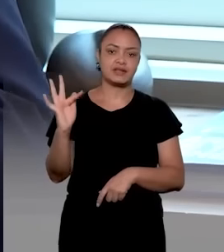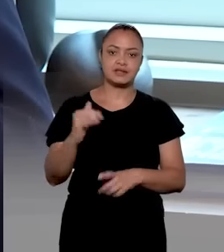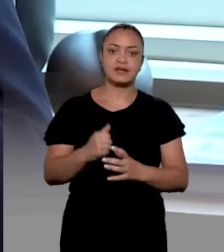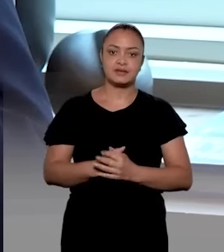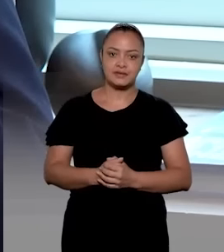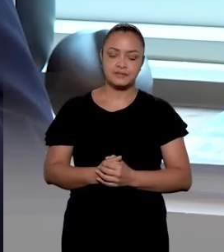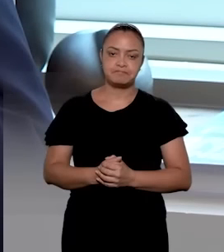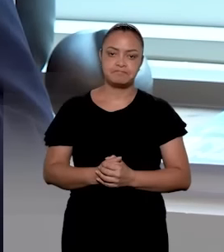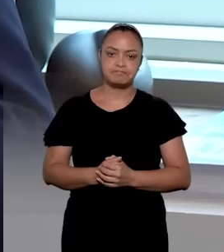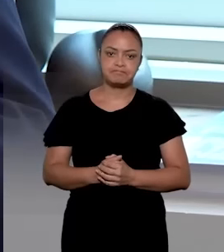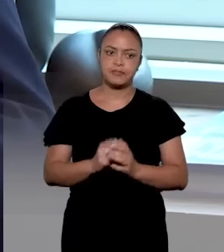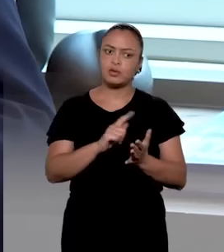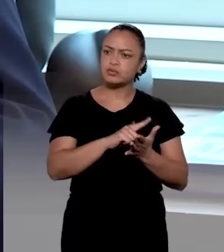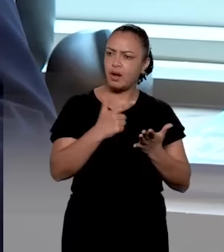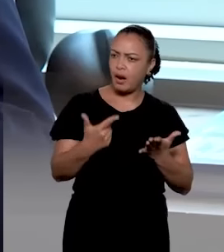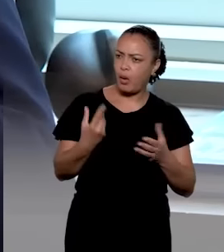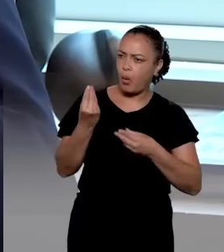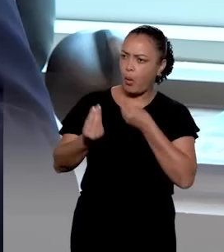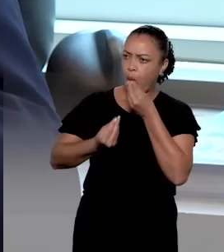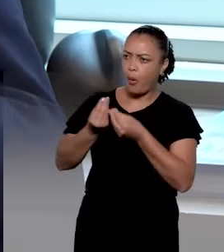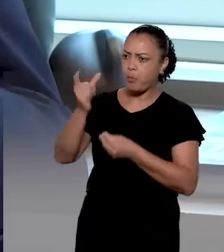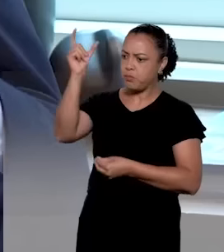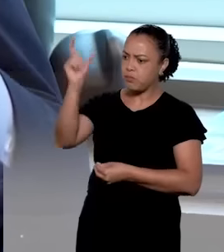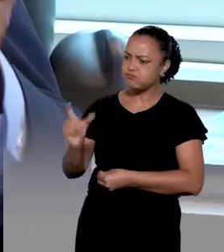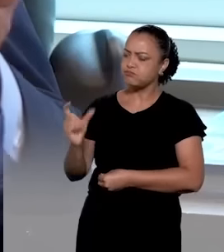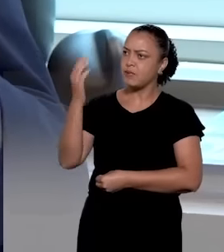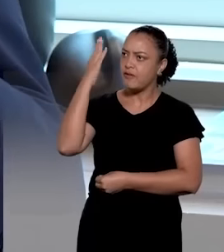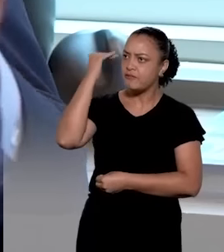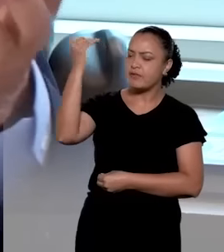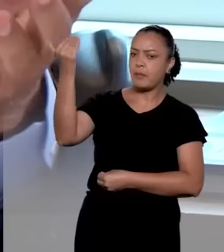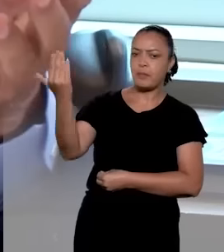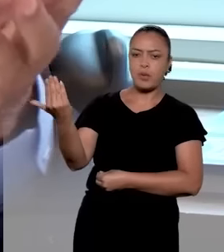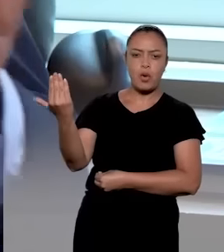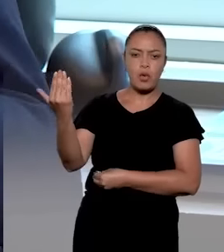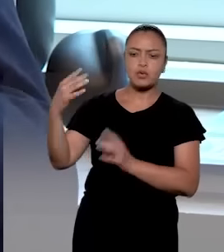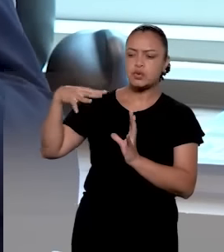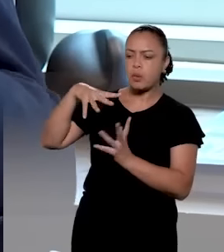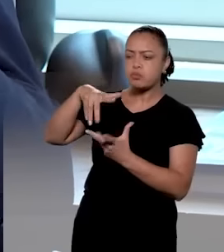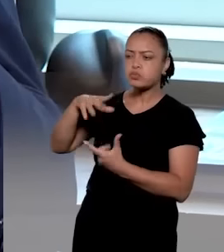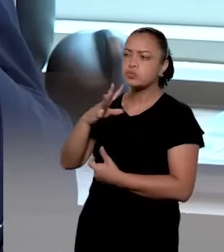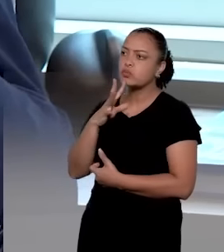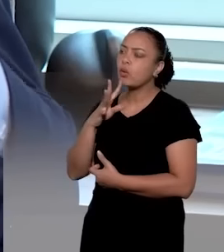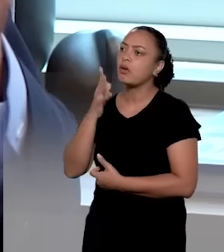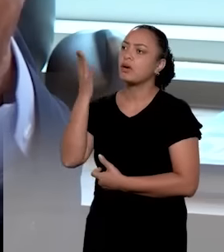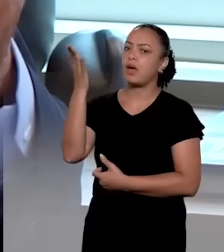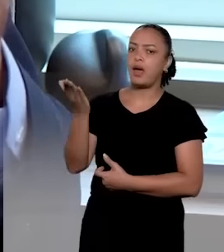franceses e um jornalista: “Mas como? Uma diva como você, uma diva mundialmente famosa,